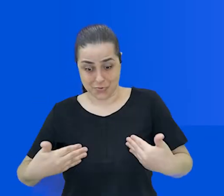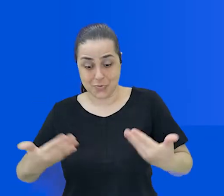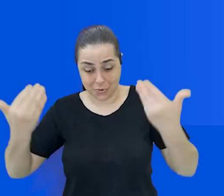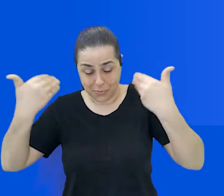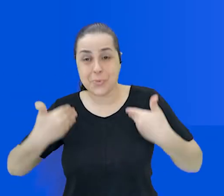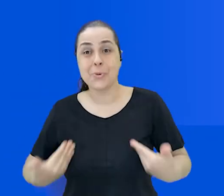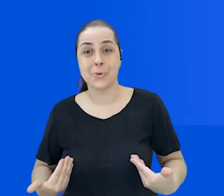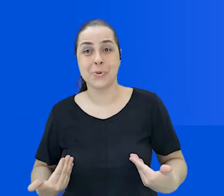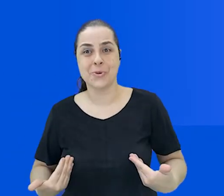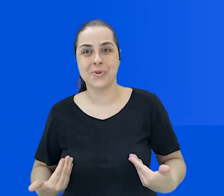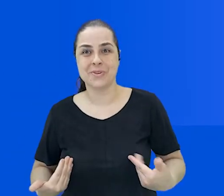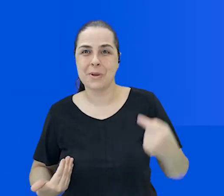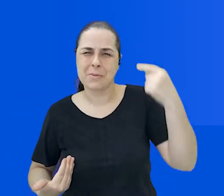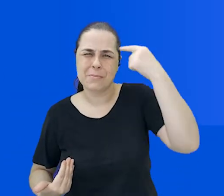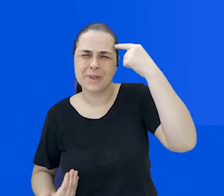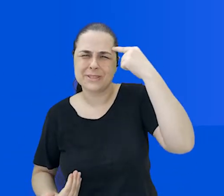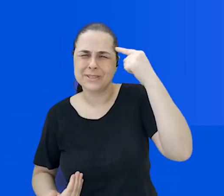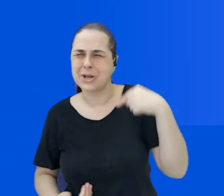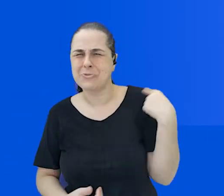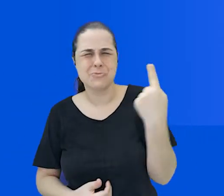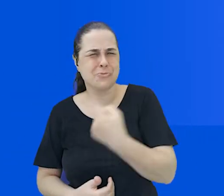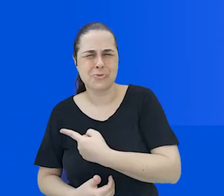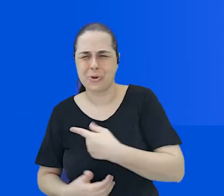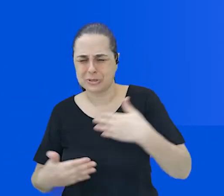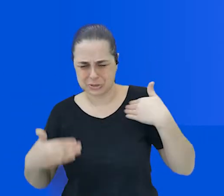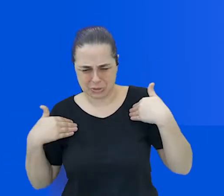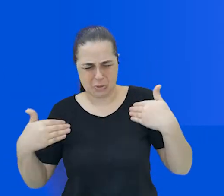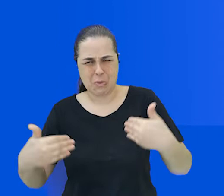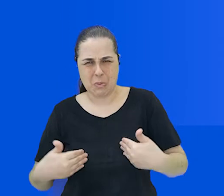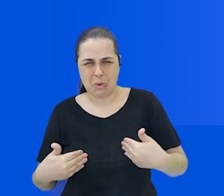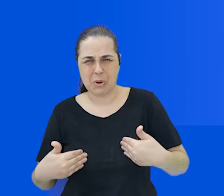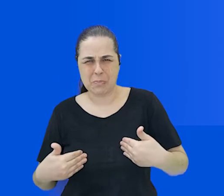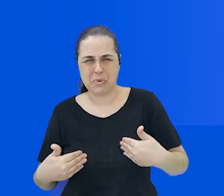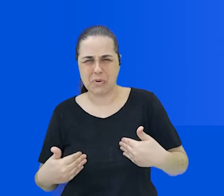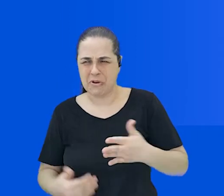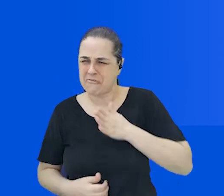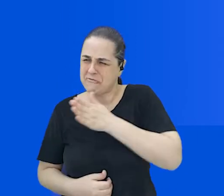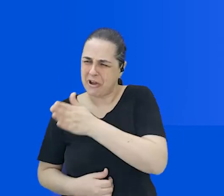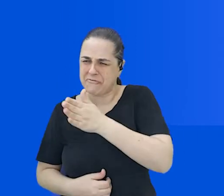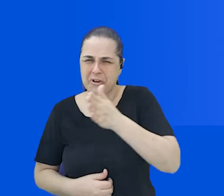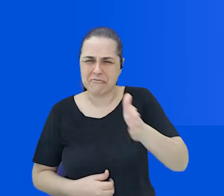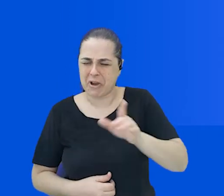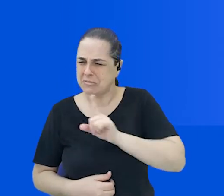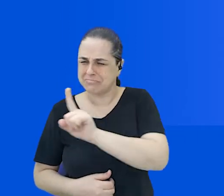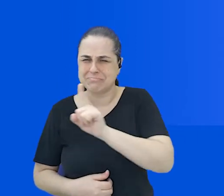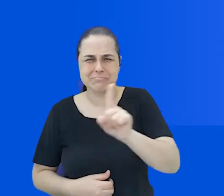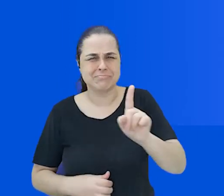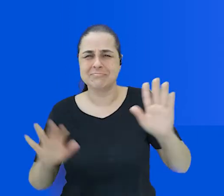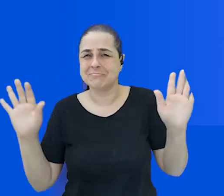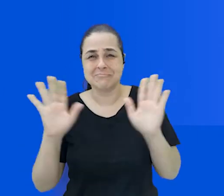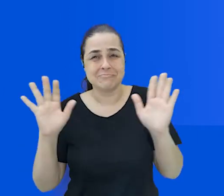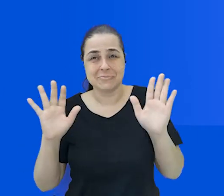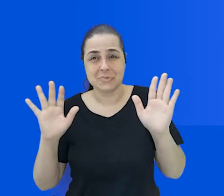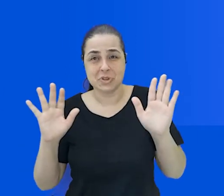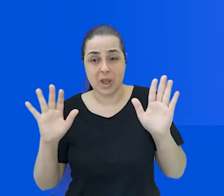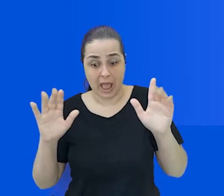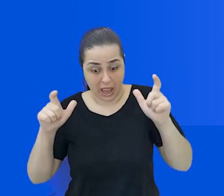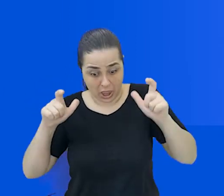esse corpo que eu não gosto de pensar, que a gente só carrega esse corpo pra cima e para baixo, mas ele é um templo que a gente